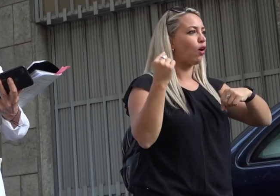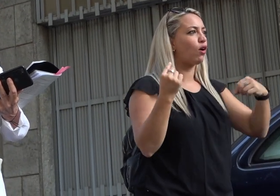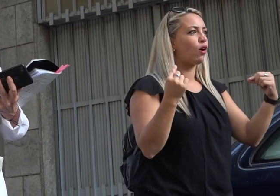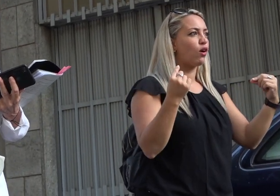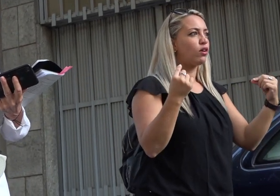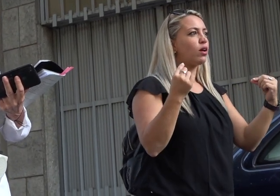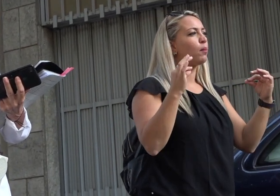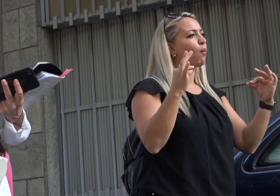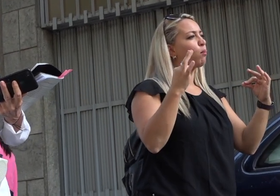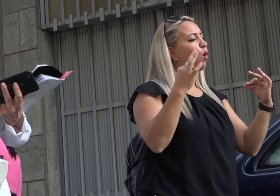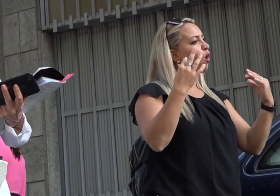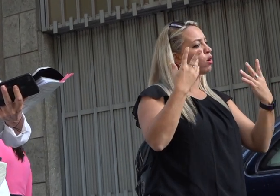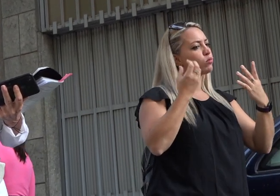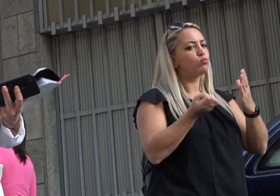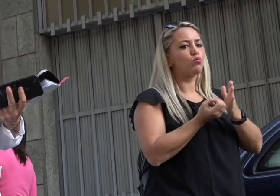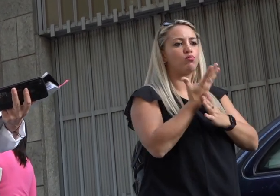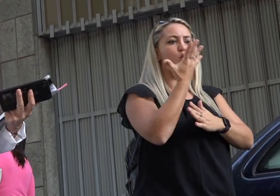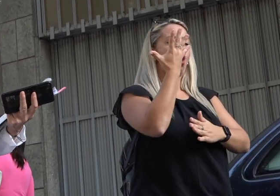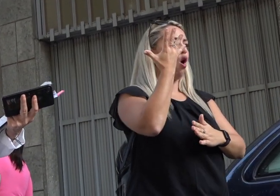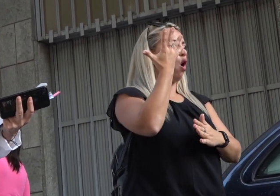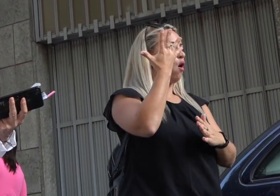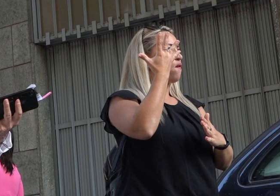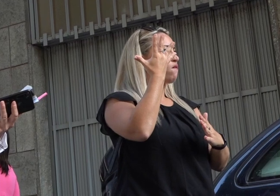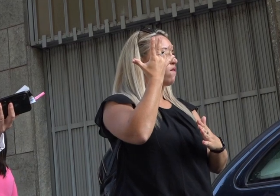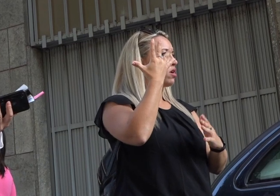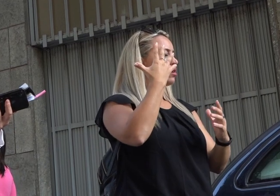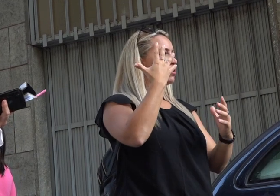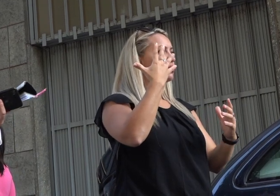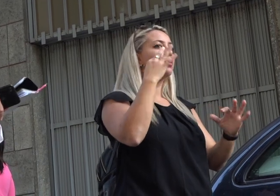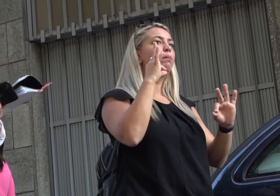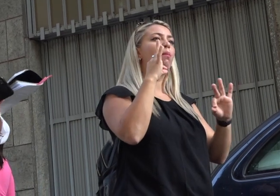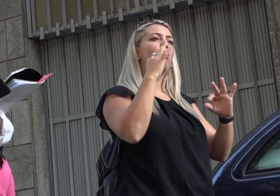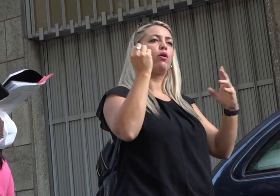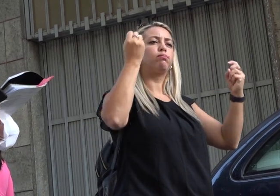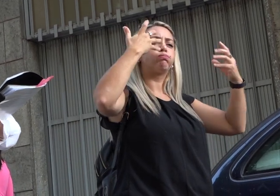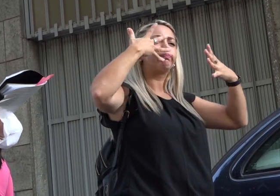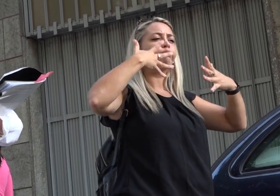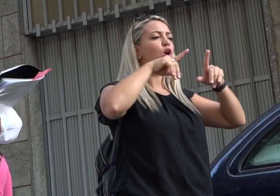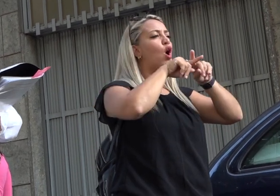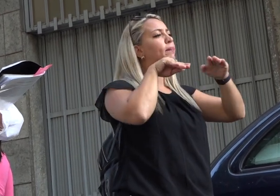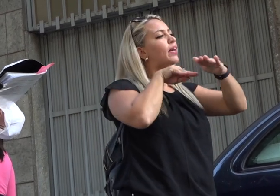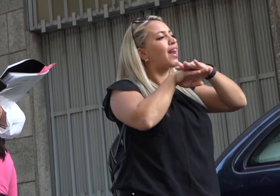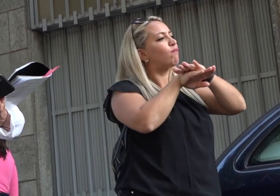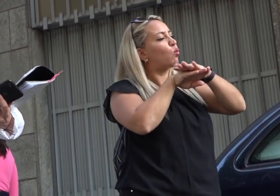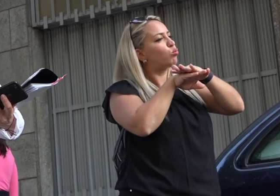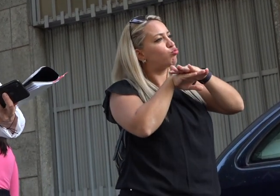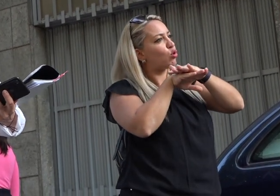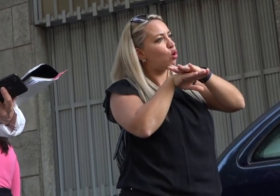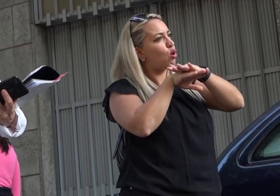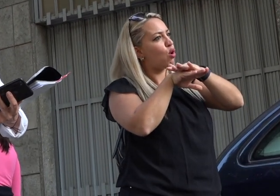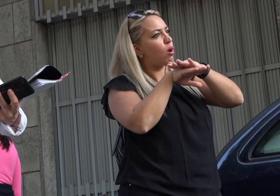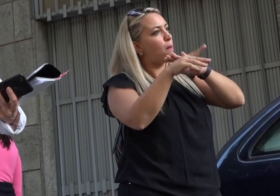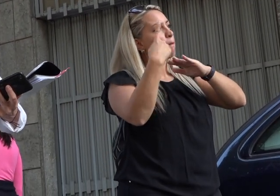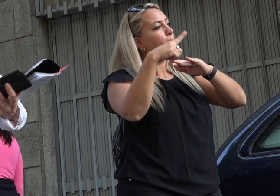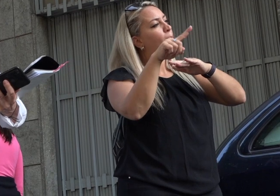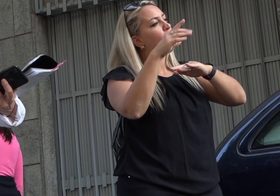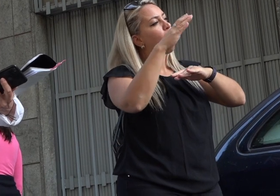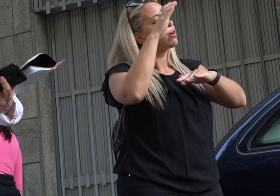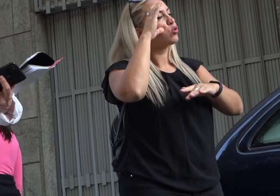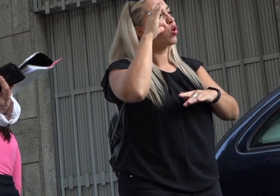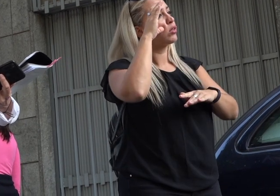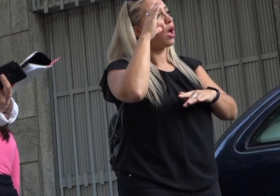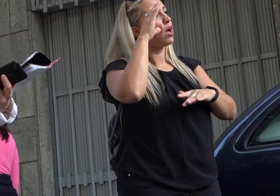Vitali, generose, un fitto rifugio per ascoltare e non disturbare il